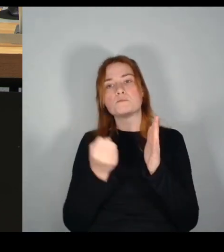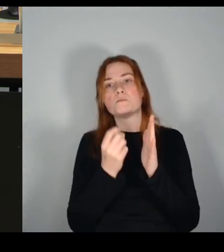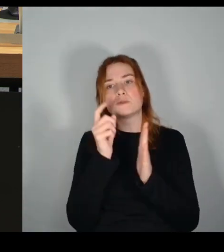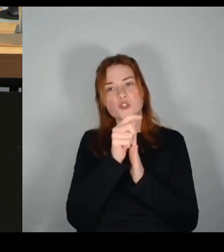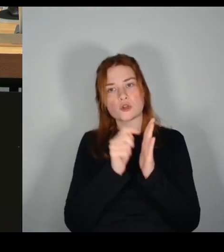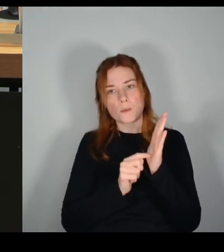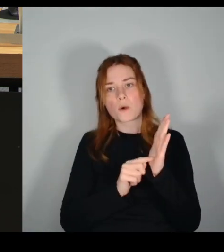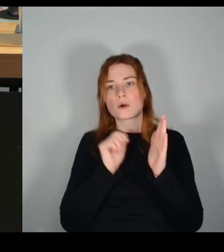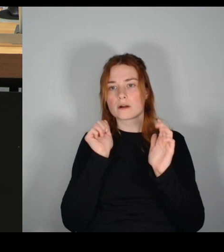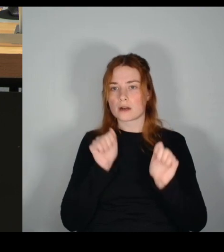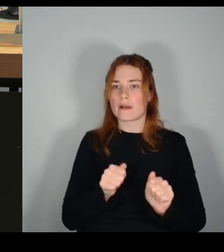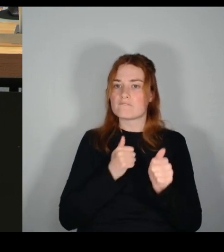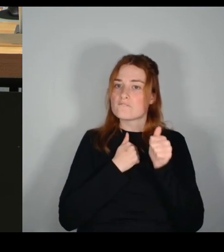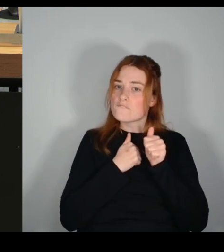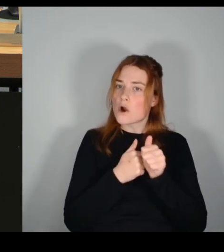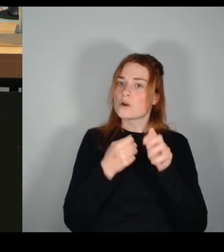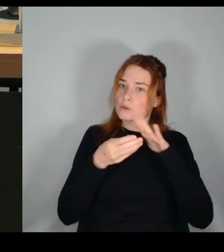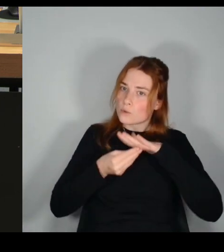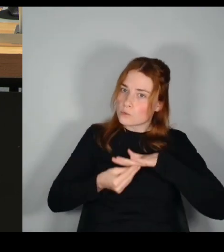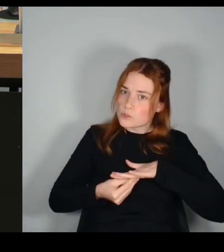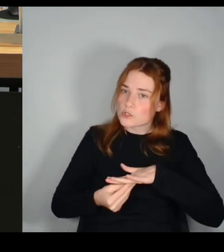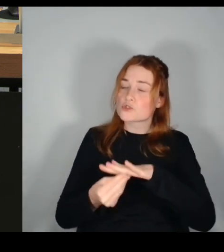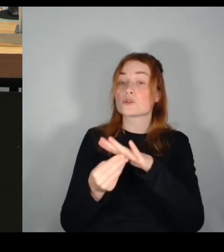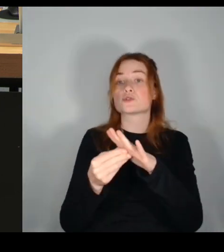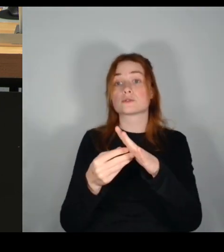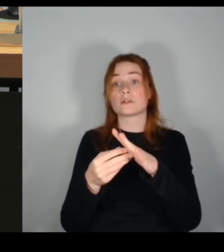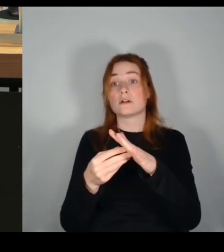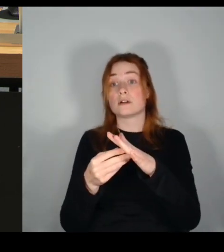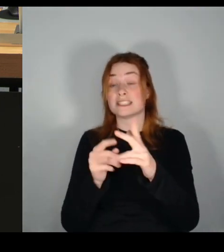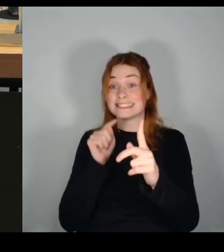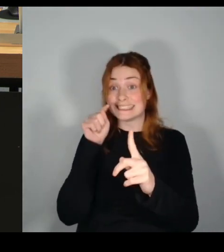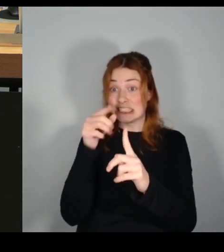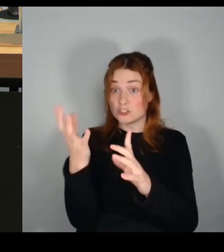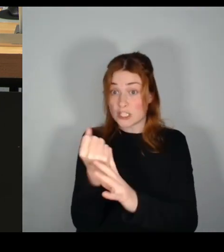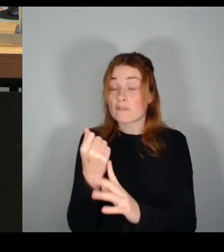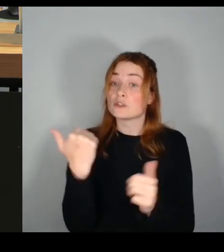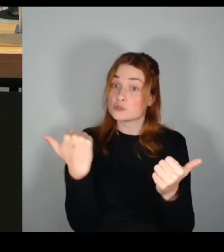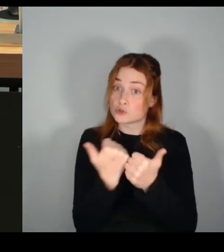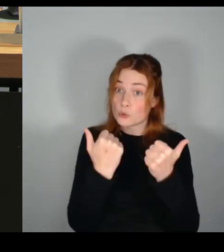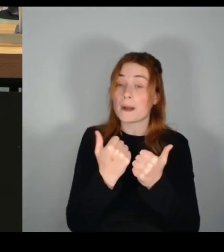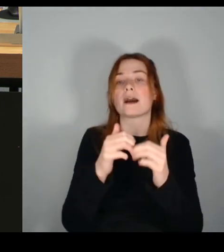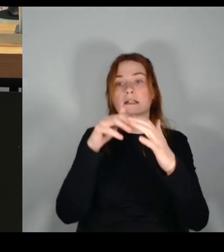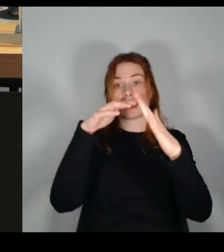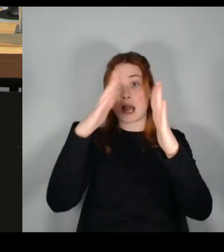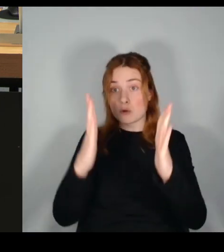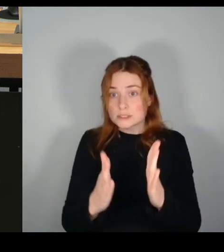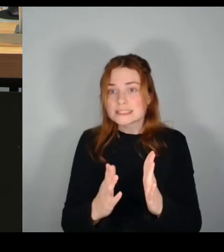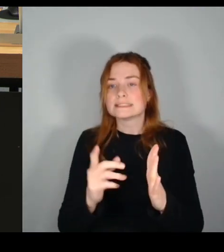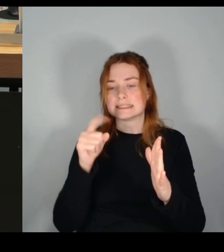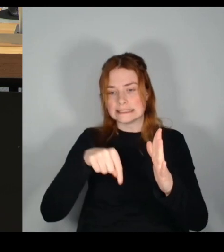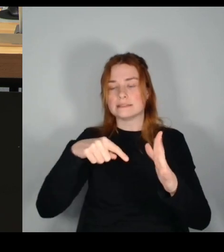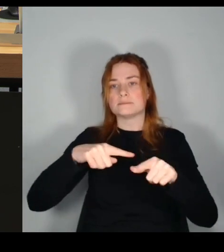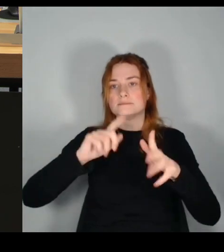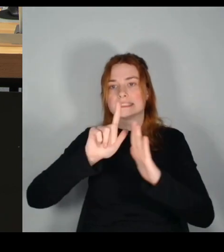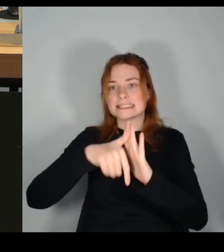Wie gesagt, das Haus gehört zum Bezirk und ich glaube erst recht zum Ortsteil Prenzlauer Berg. Und das wollen wir auch sehr, sehr gerne unterstützen.